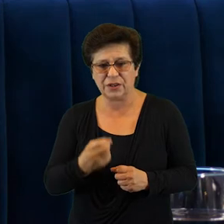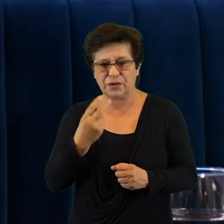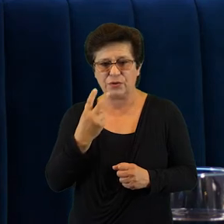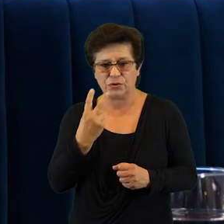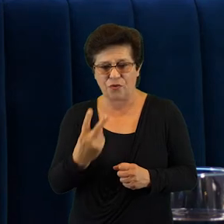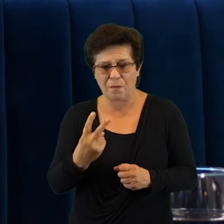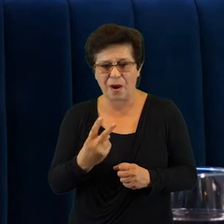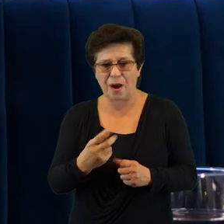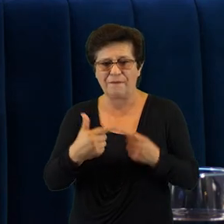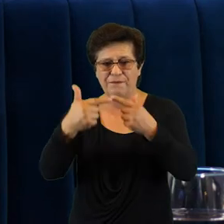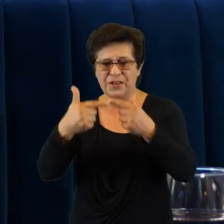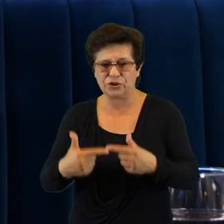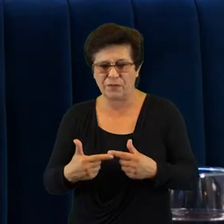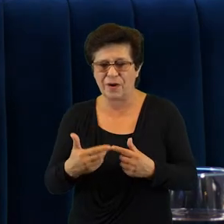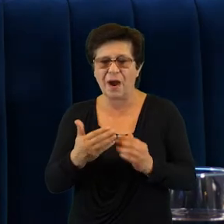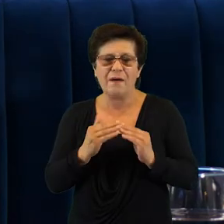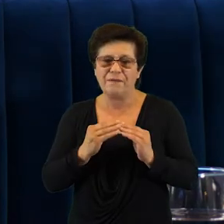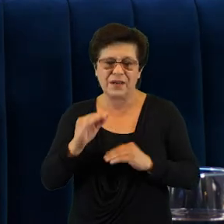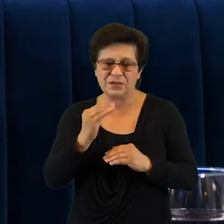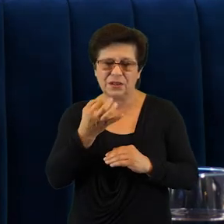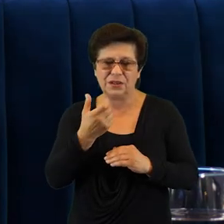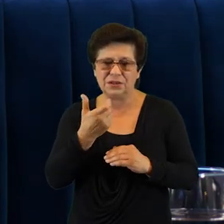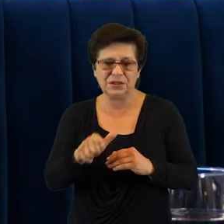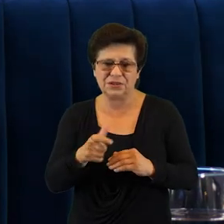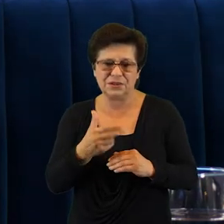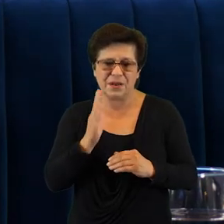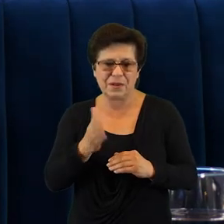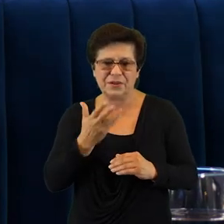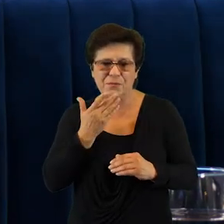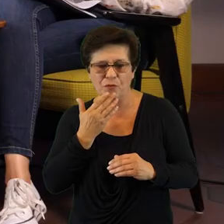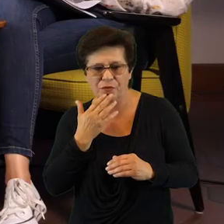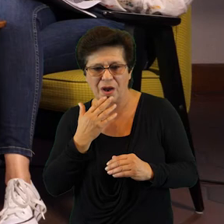I tego już nie komentuję. A jak się zaczęło jego życie? Skąd się wziął ten poeta?